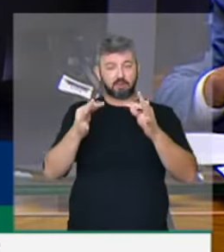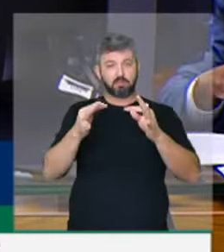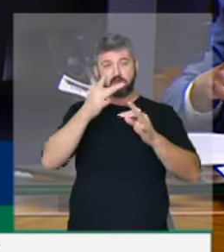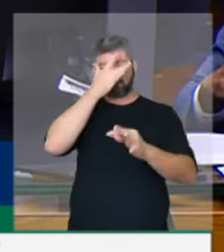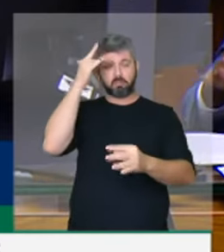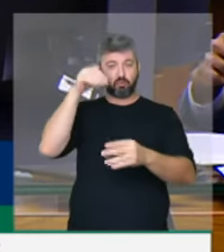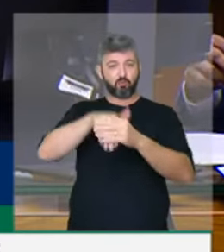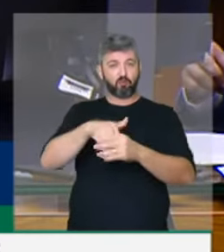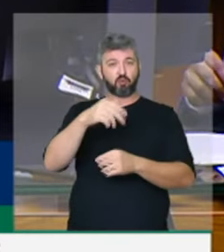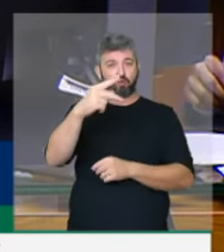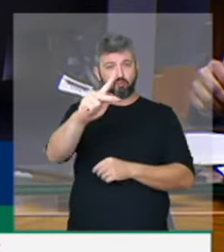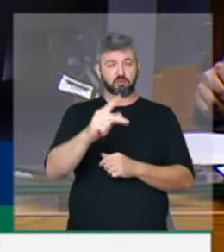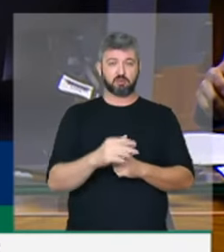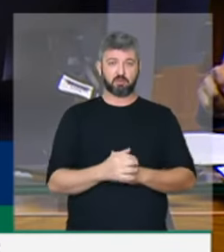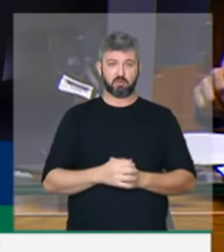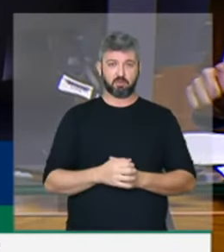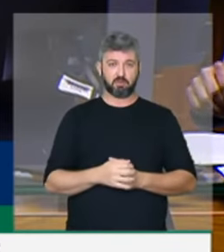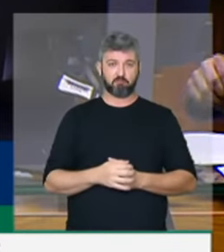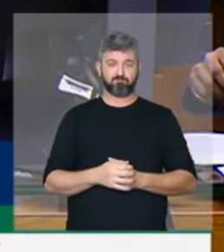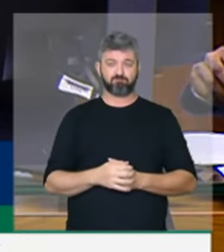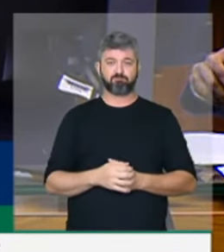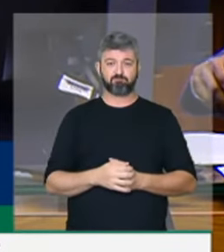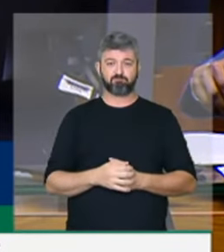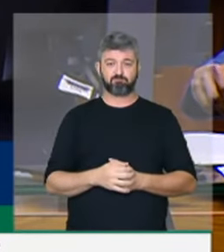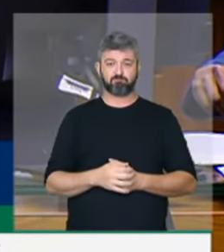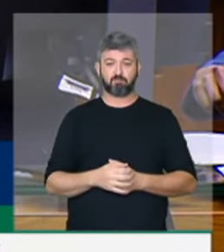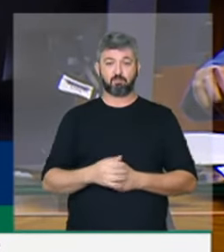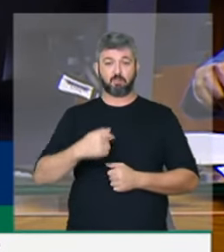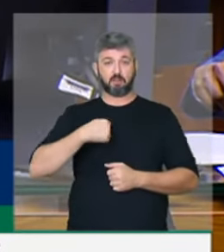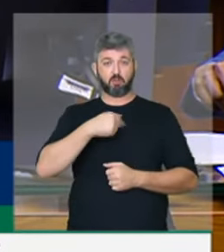SUAS COMUNIDADES, COMO PRESIDENTE DA CÂMARA DOS DEPUTADOS QUERO DEIXAR CLARO.... QUE NÃO FICAREMOS